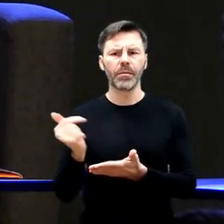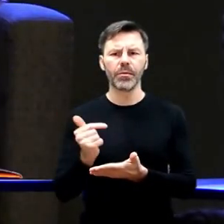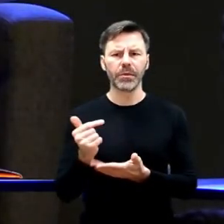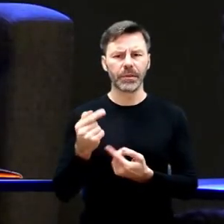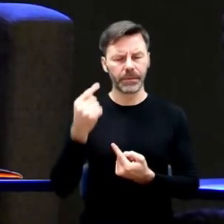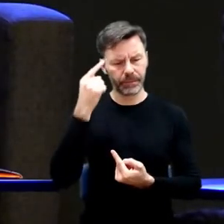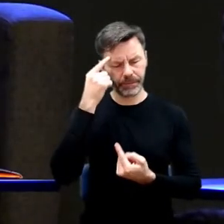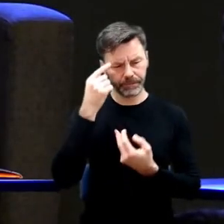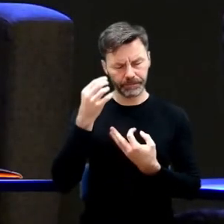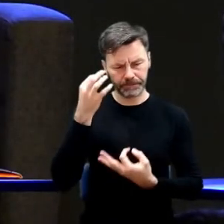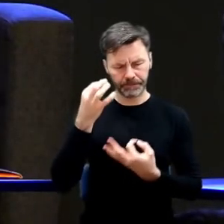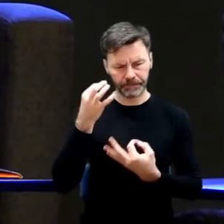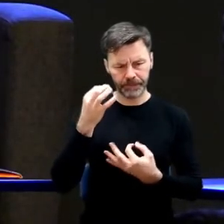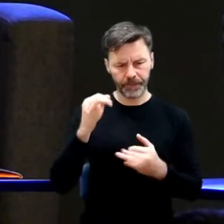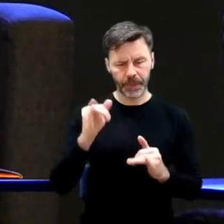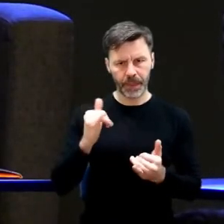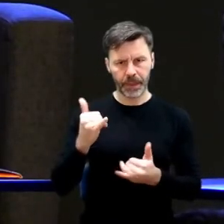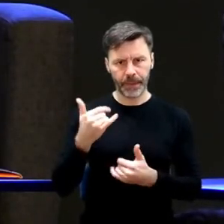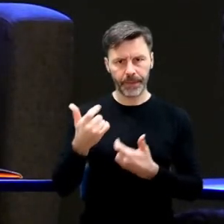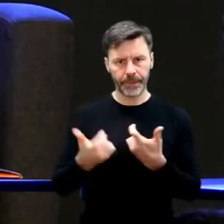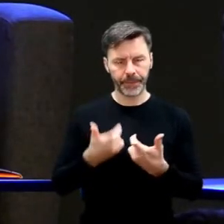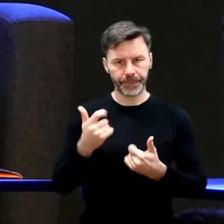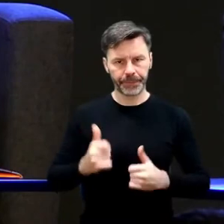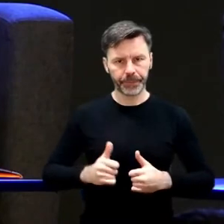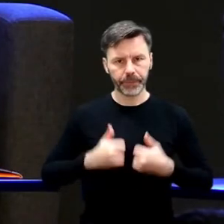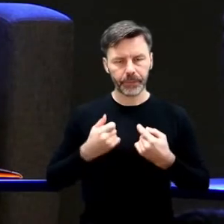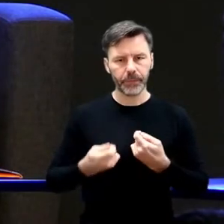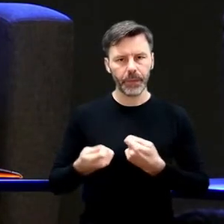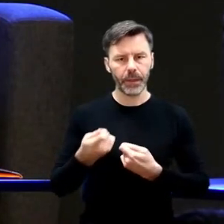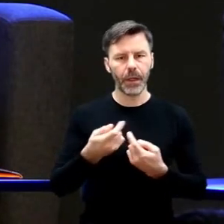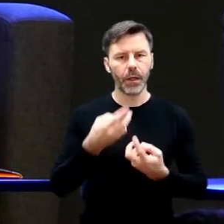żeby szukać dla nich możliwości pomocy.